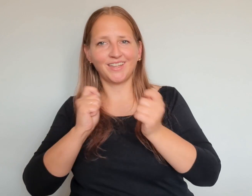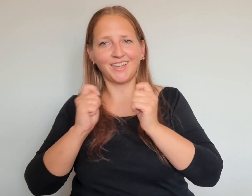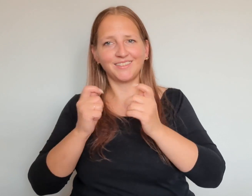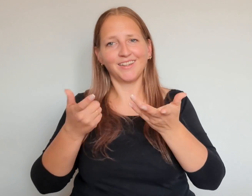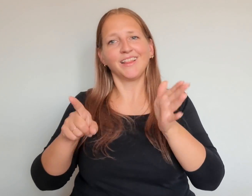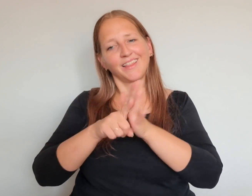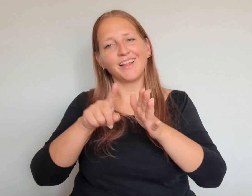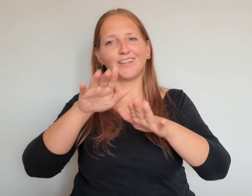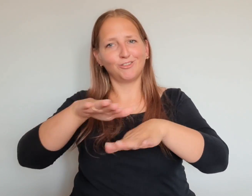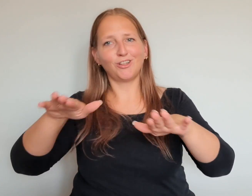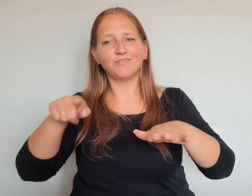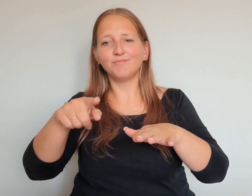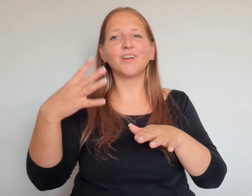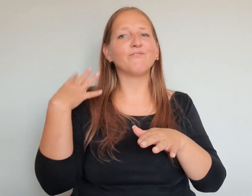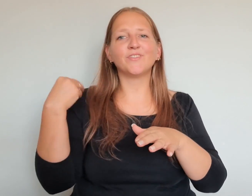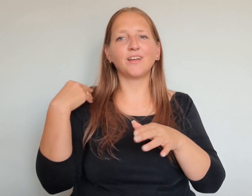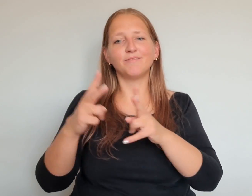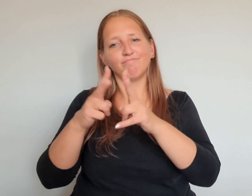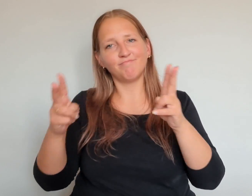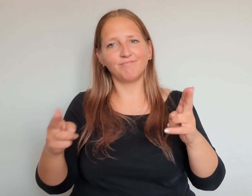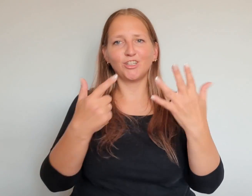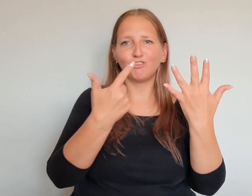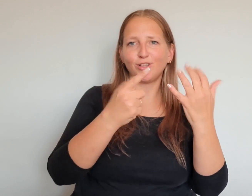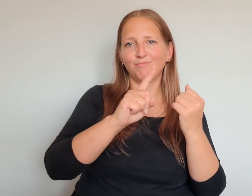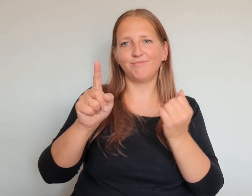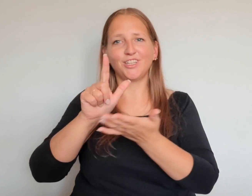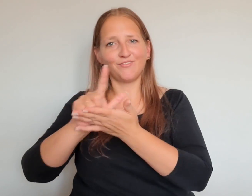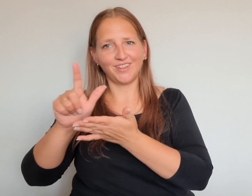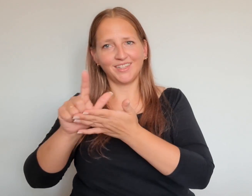dla dzieci w wieku szkolnym (7-12 lat)